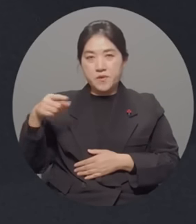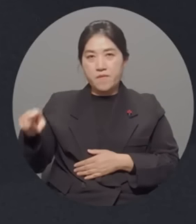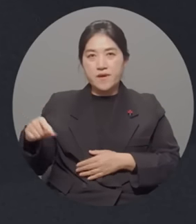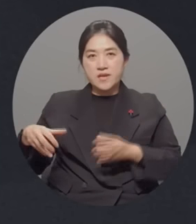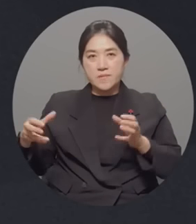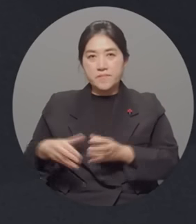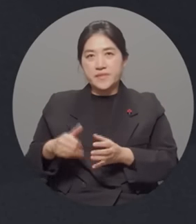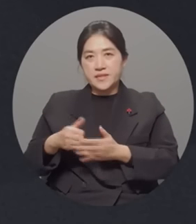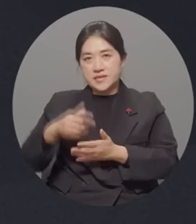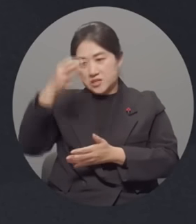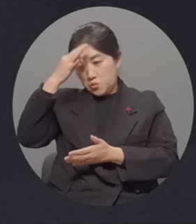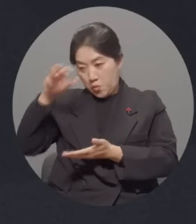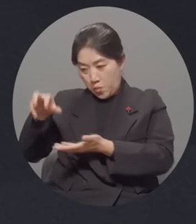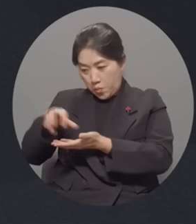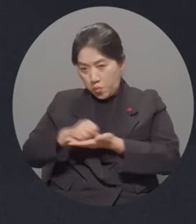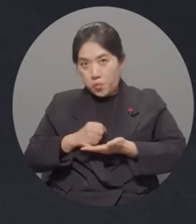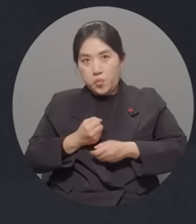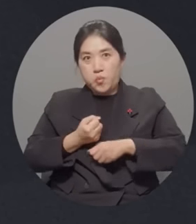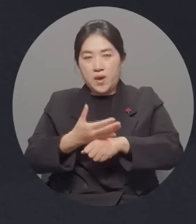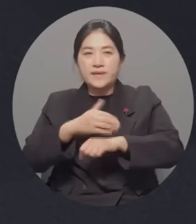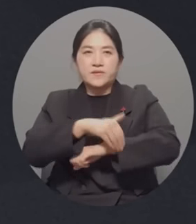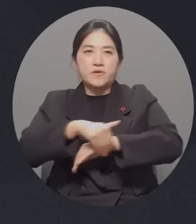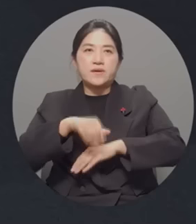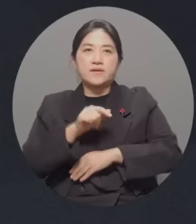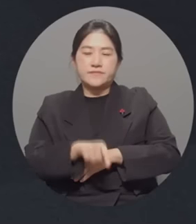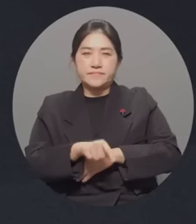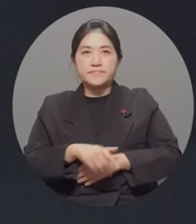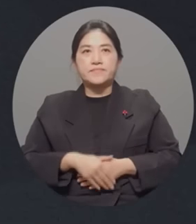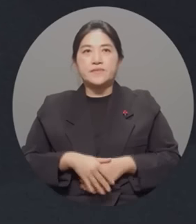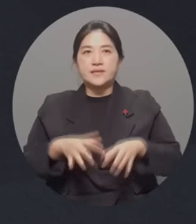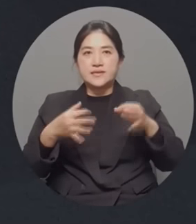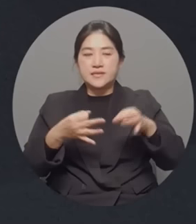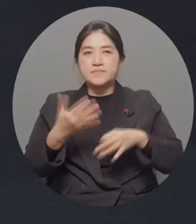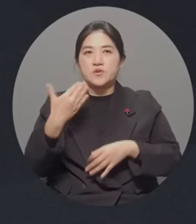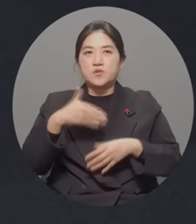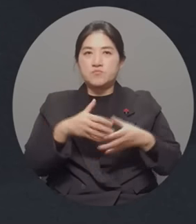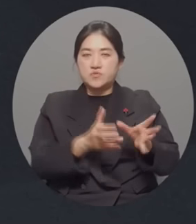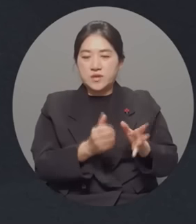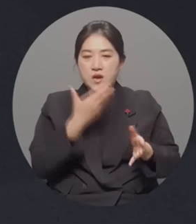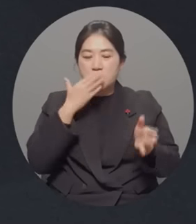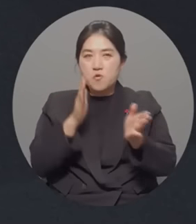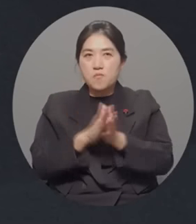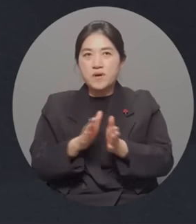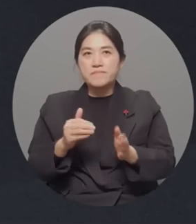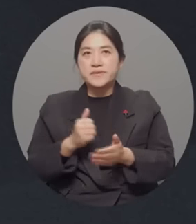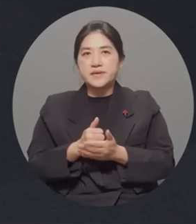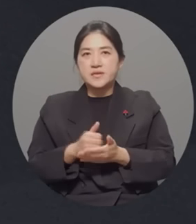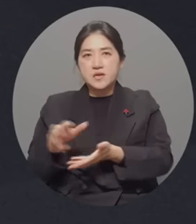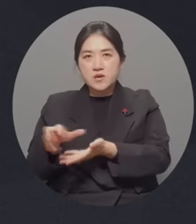함께 기술 인력을 넘겼고 최근 김 전부장이 새 장비업체를 세워 삼성전자 협력 업체의 장비 기술까지 추가로 빼돌리려 했다는 겁니다.